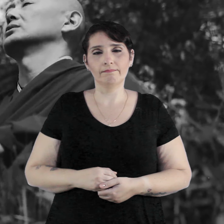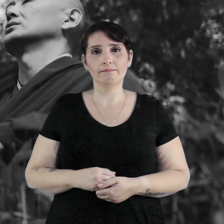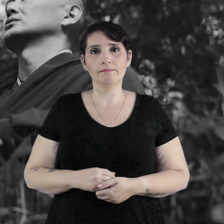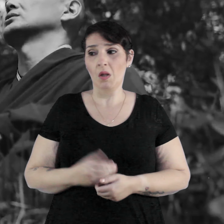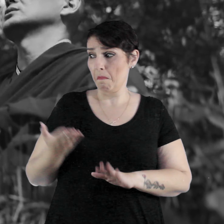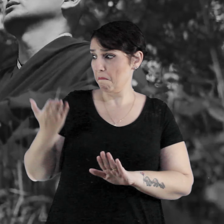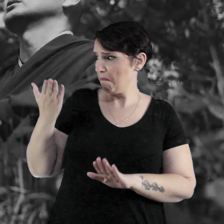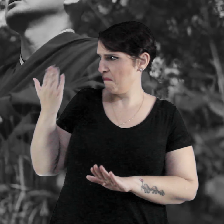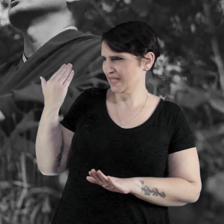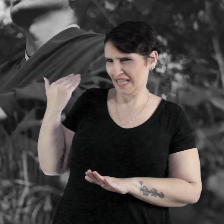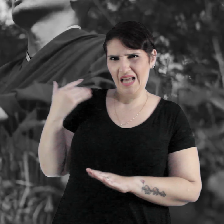O passado não é a minha casa.